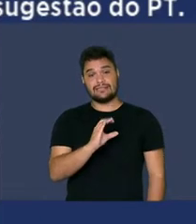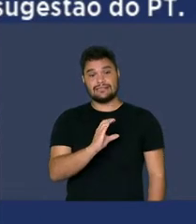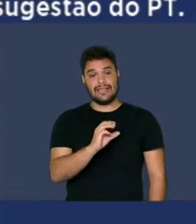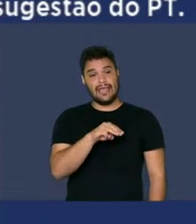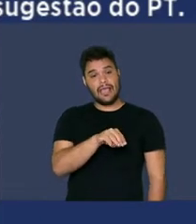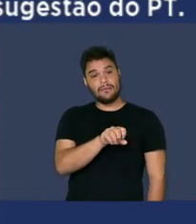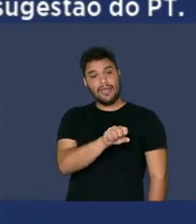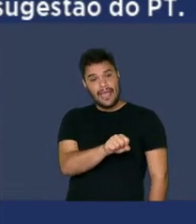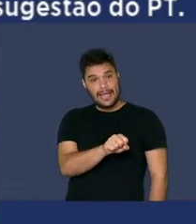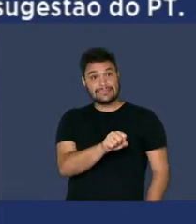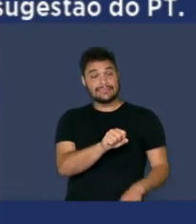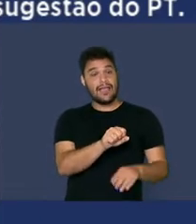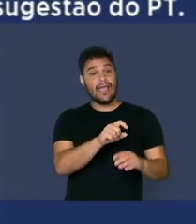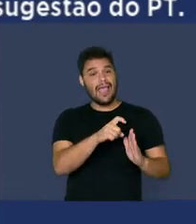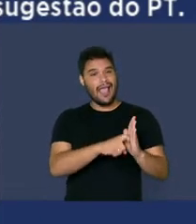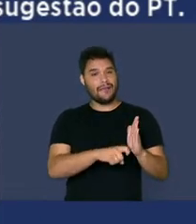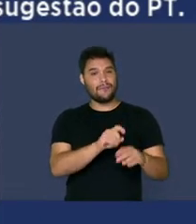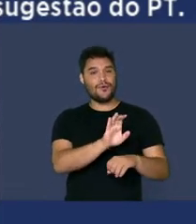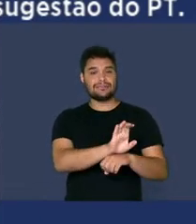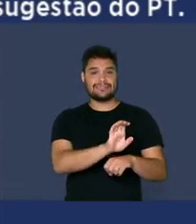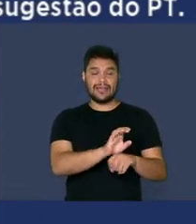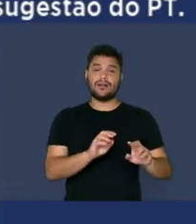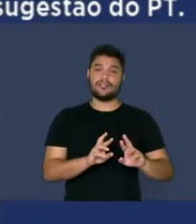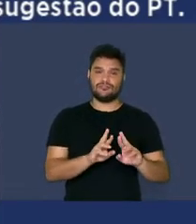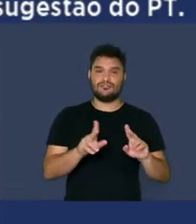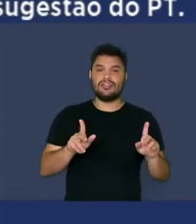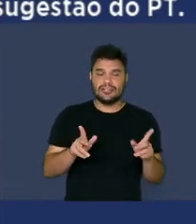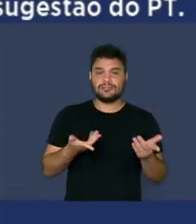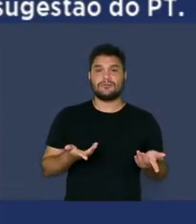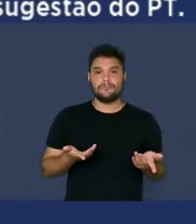O. O IMPOSTO É MUITO ALTO NO ICMS, SÃO IMPOSTOS ESTADUAIS. ACHO QUE ERA PARA SER MUITO